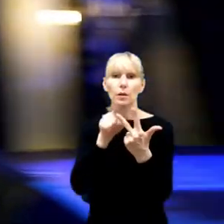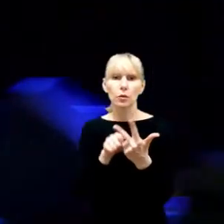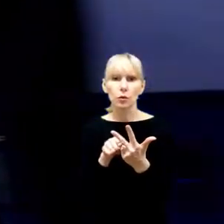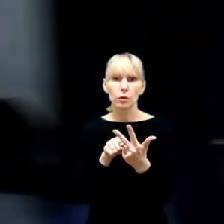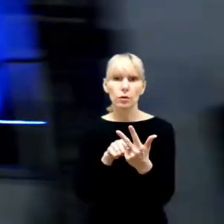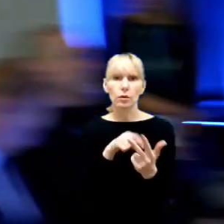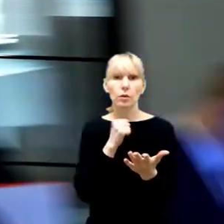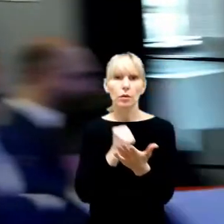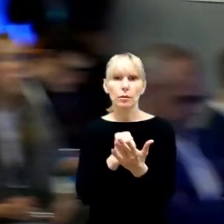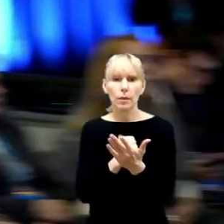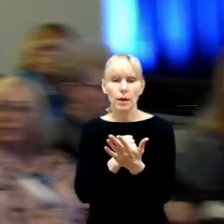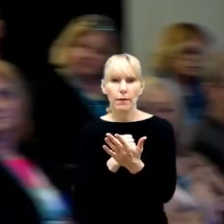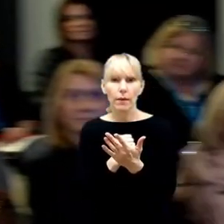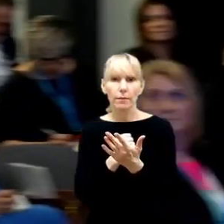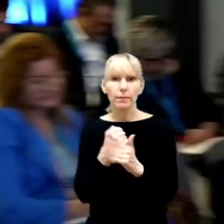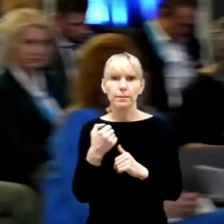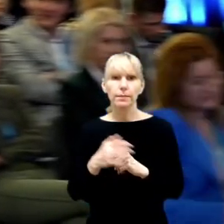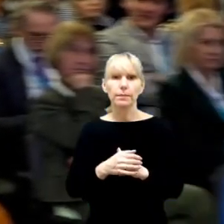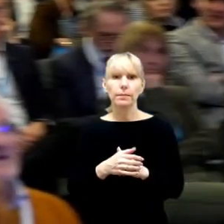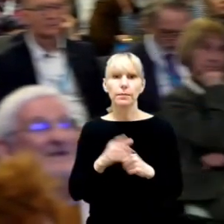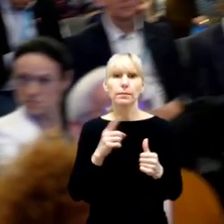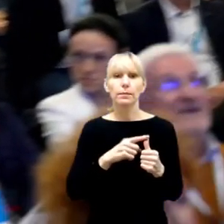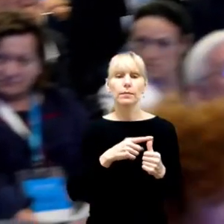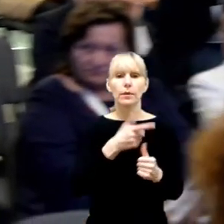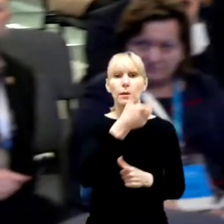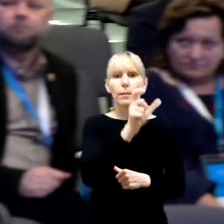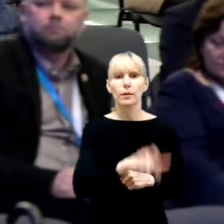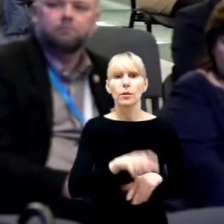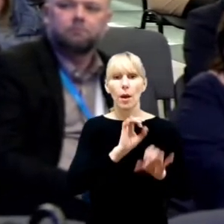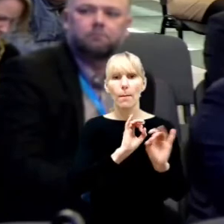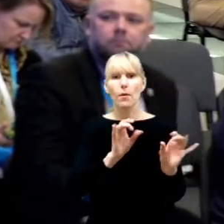Zacznę od Pani profesor Sagan. Pełna zgoda,